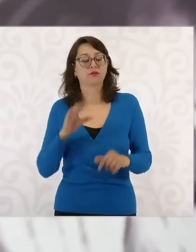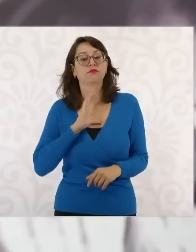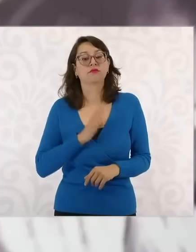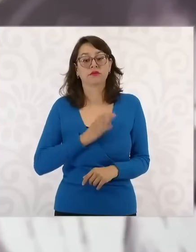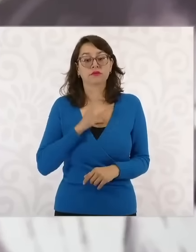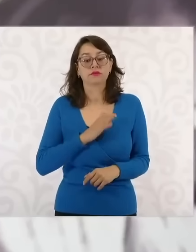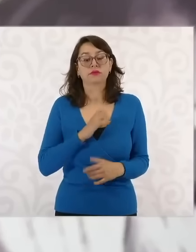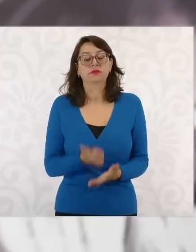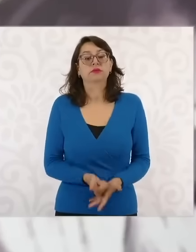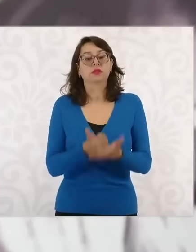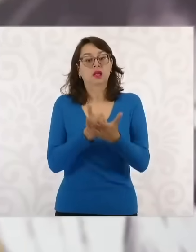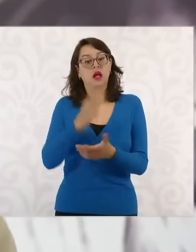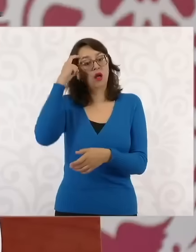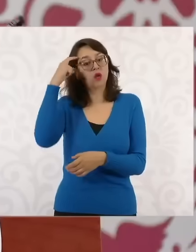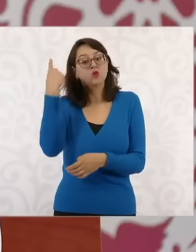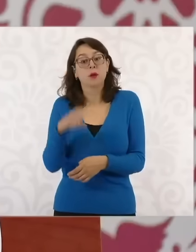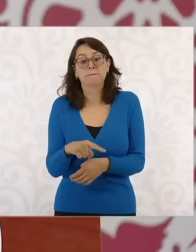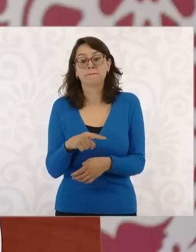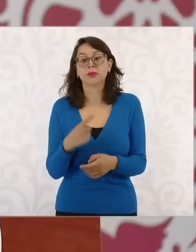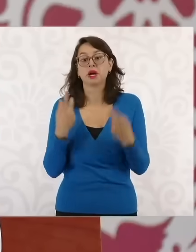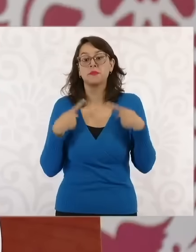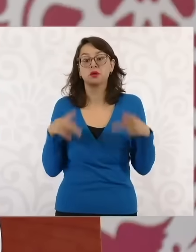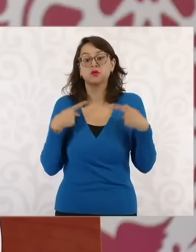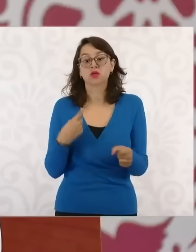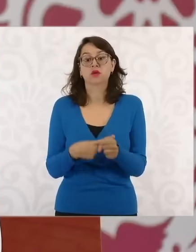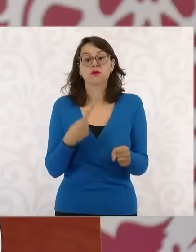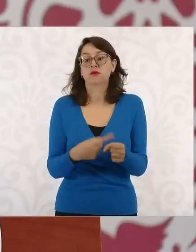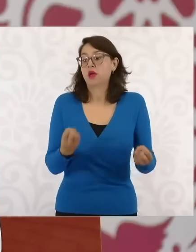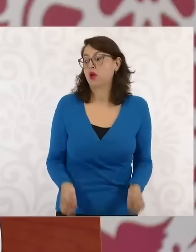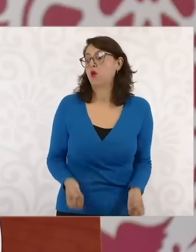tener una base nominal de cuántos pacientes, cuántas niñas y niños están en tratamiento,